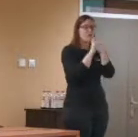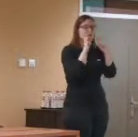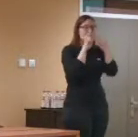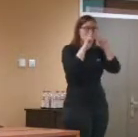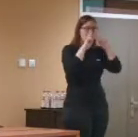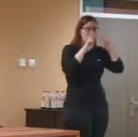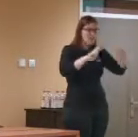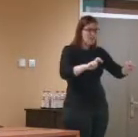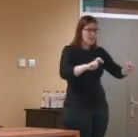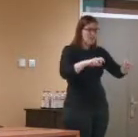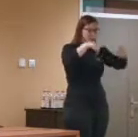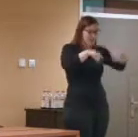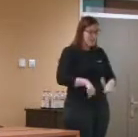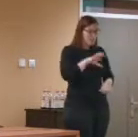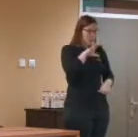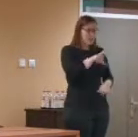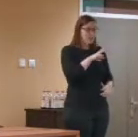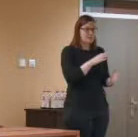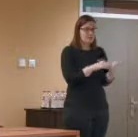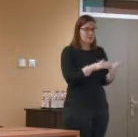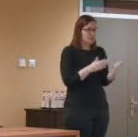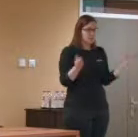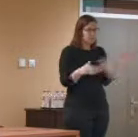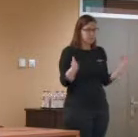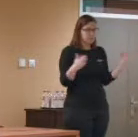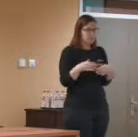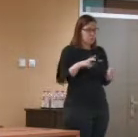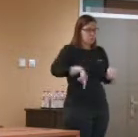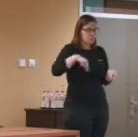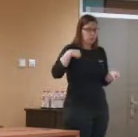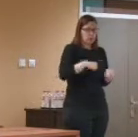en el País Valenciano, no hemos tenido periodistas de investigación en cuerpo y alma